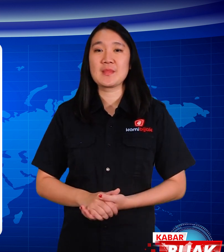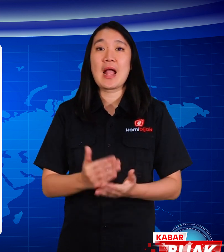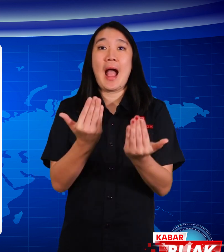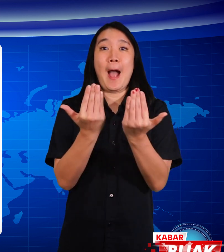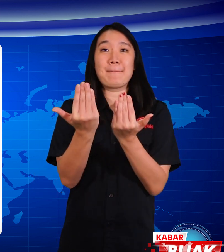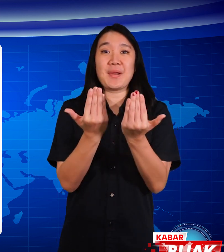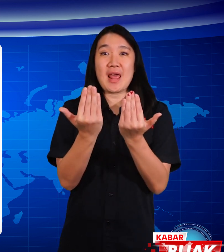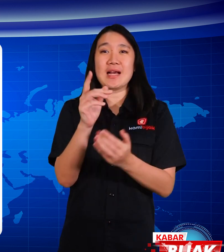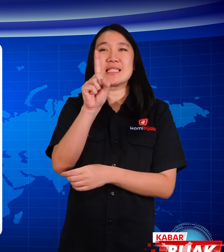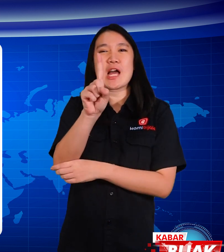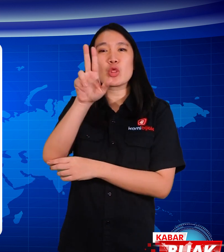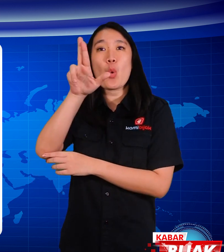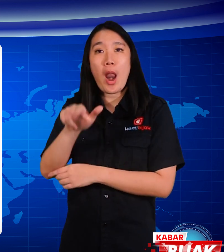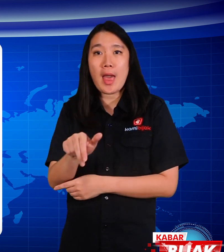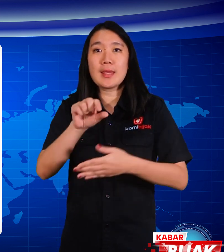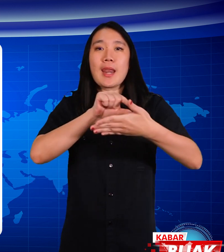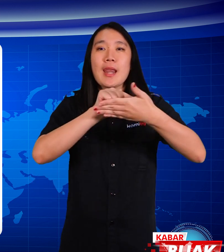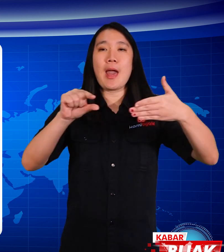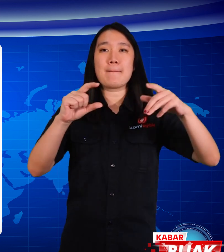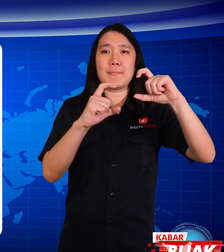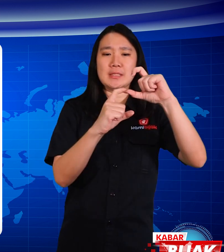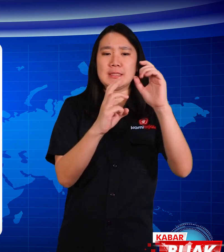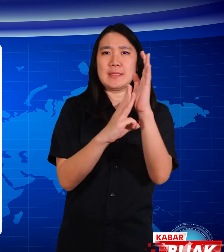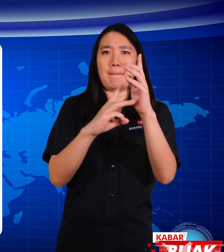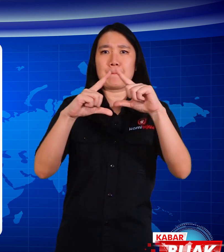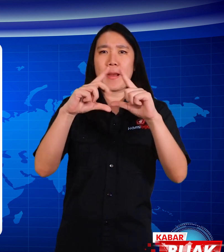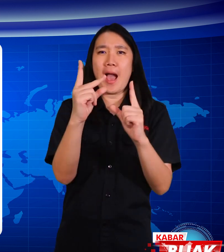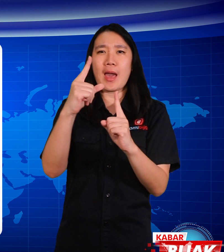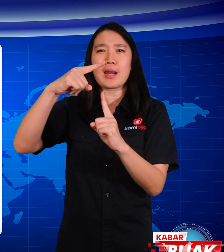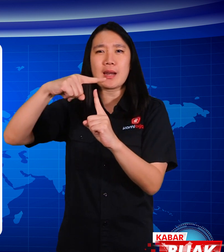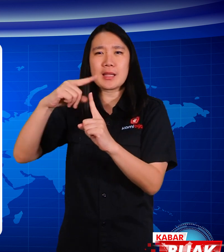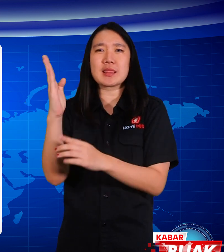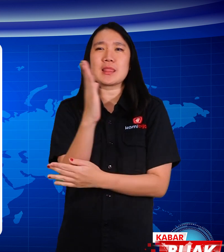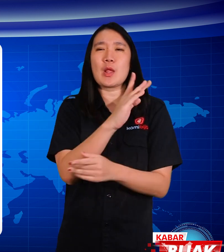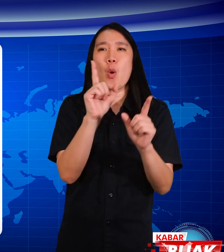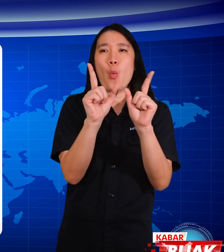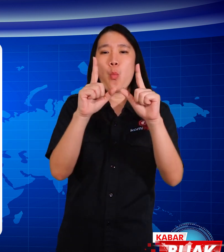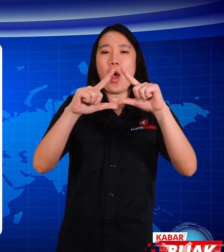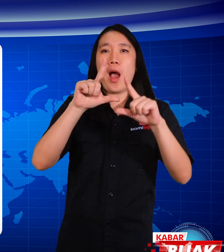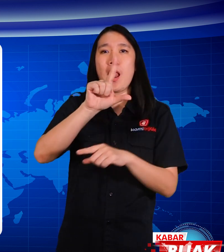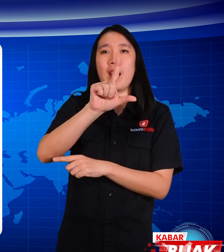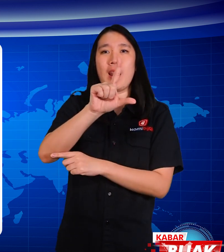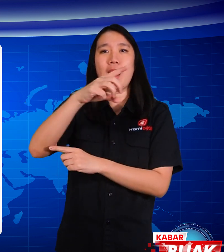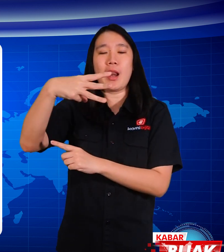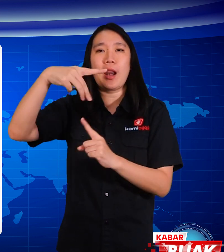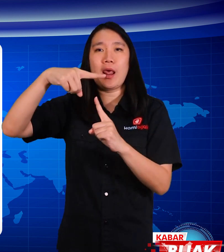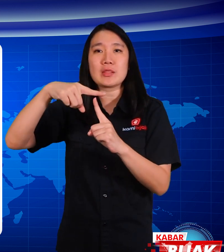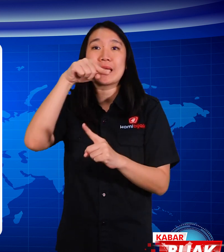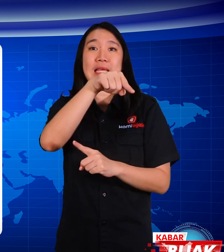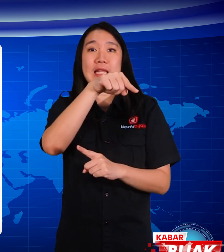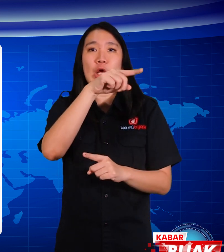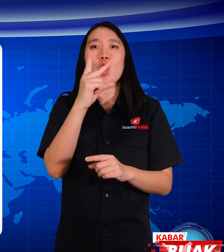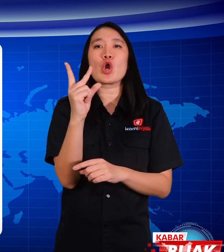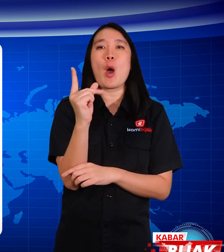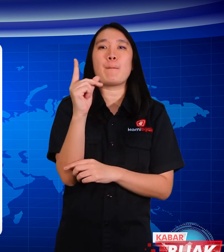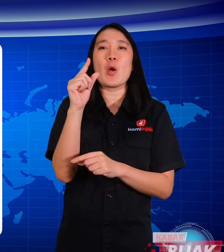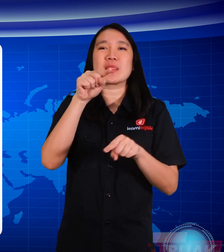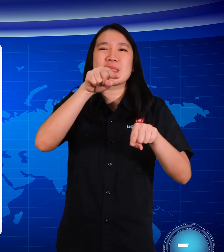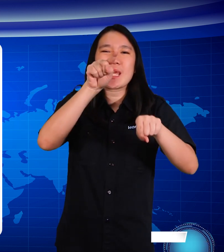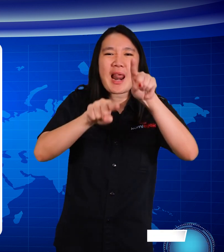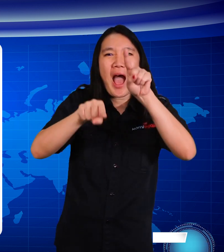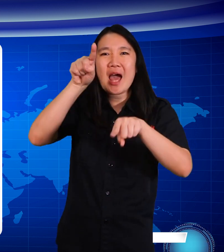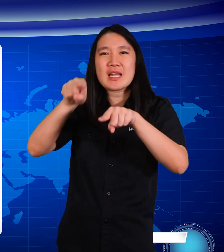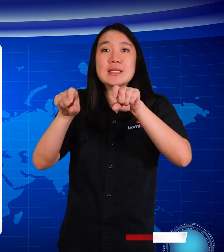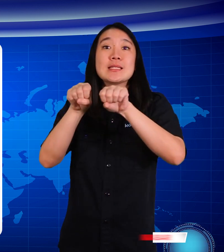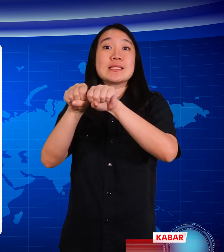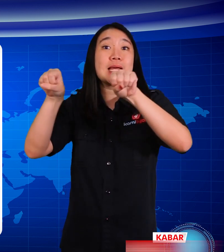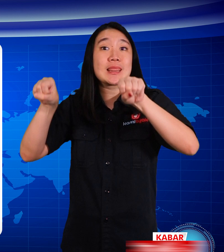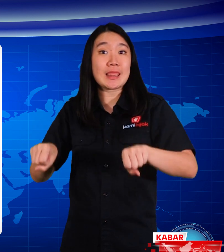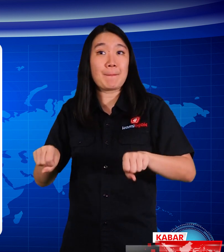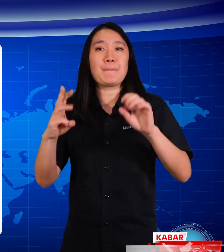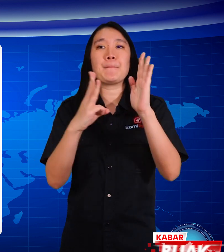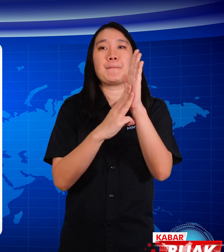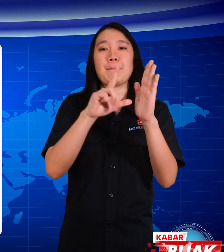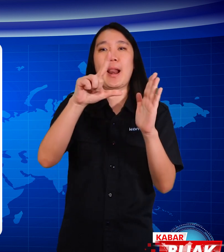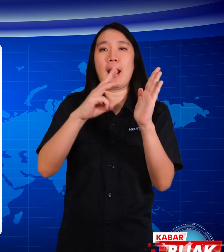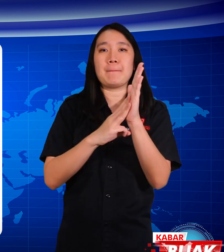Aplikasi satu lagi, Smart Wallet ini robot trading dengan sistem MLM.